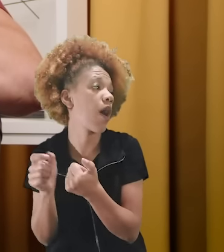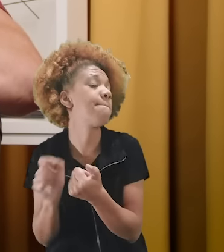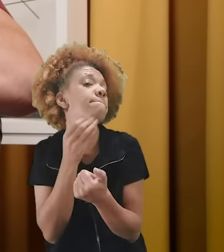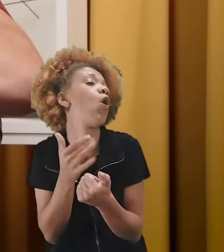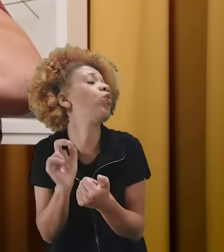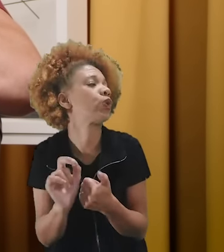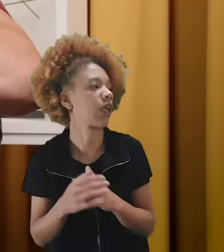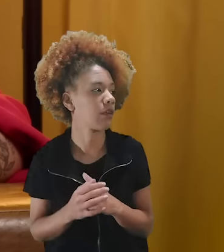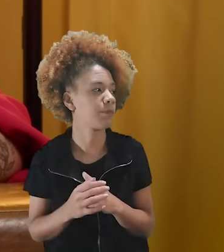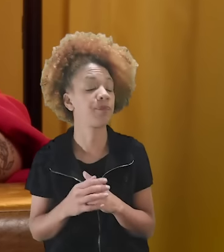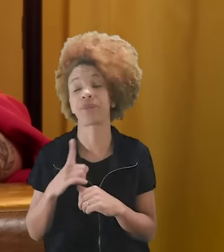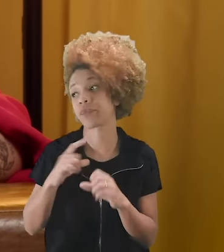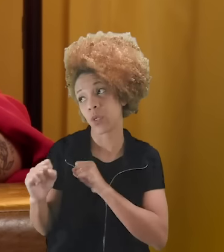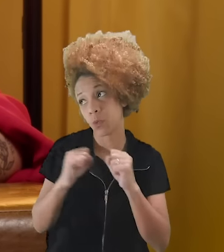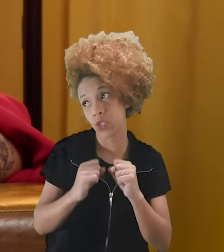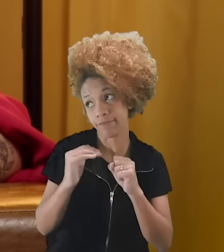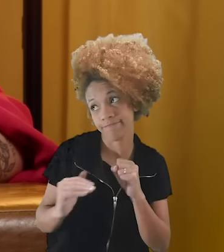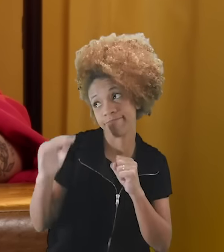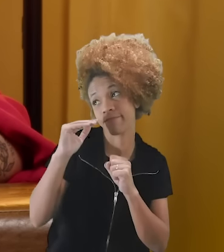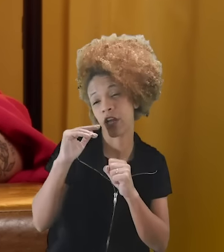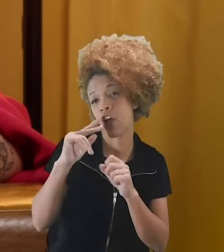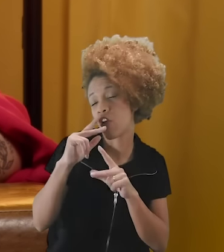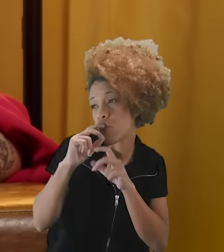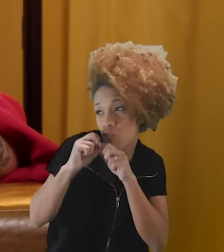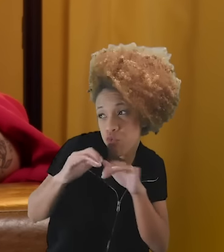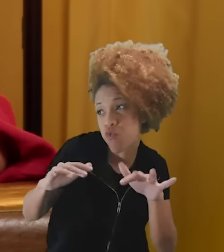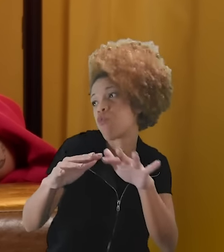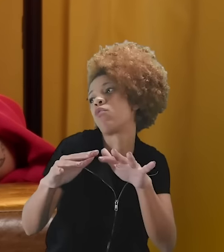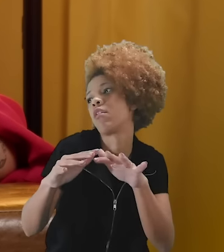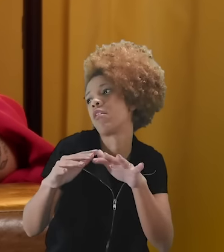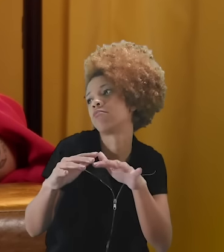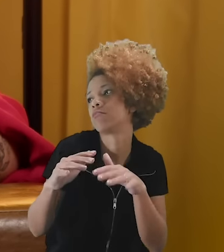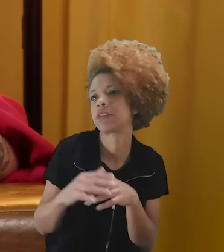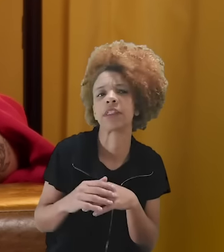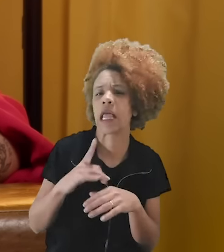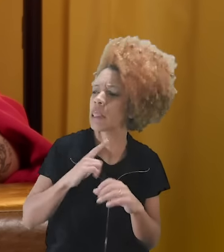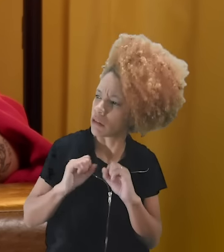bom em quê a gente tem um poder de fogo alto que que é poder de fogo alto é bala na cara mesmo